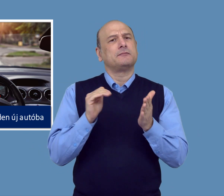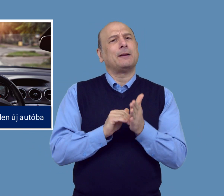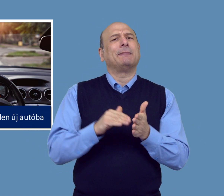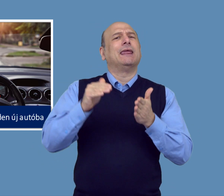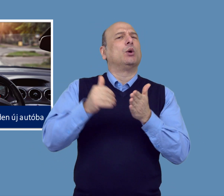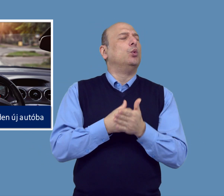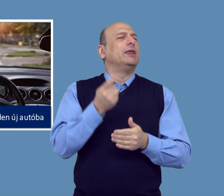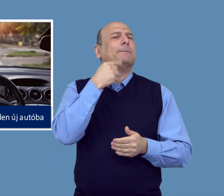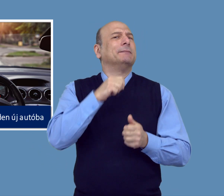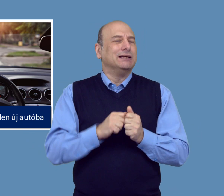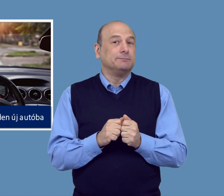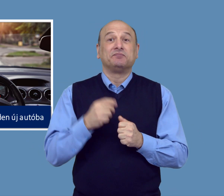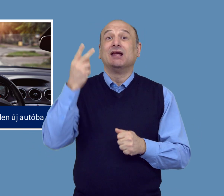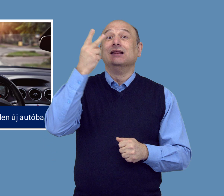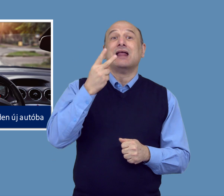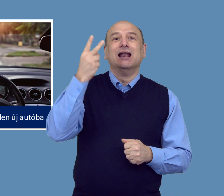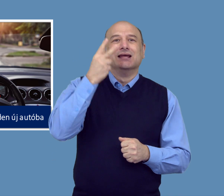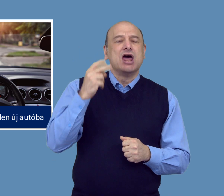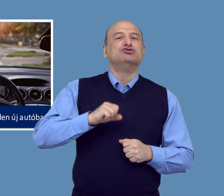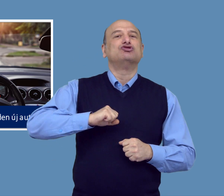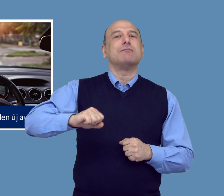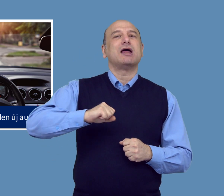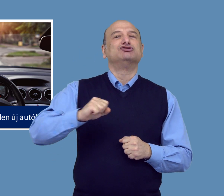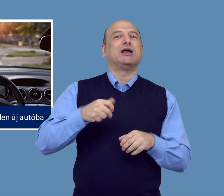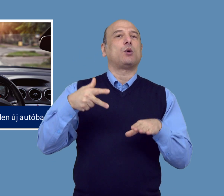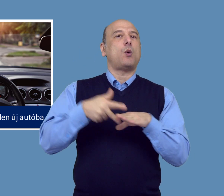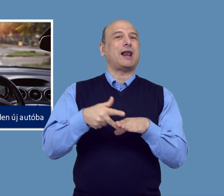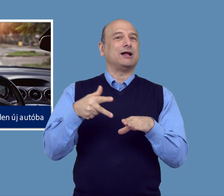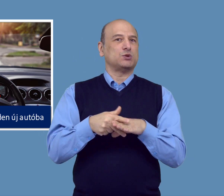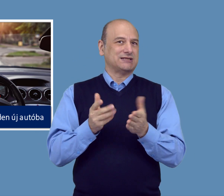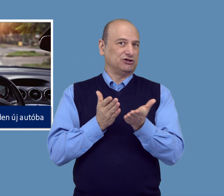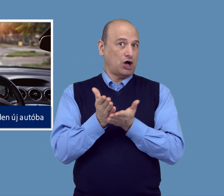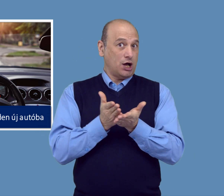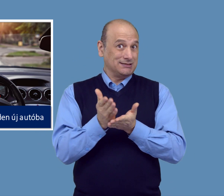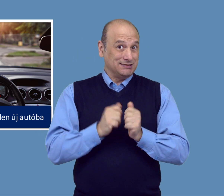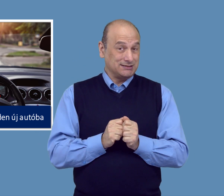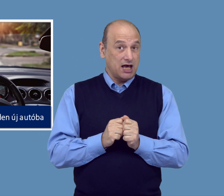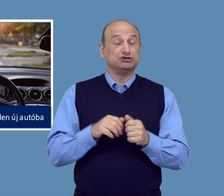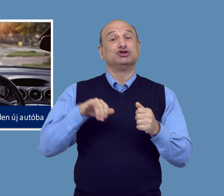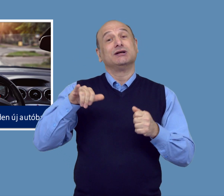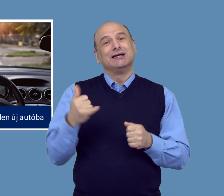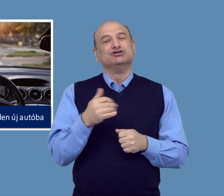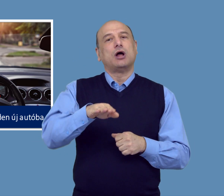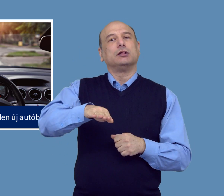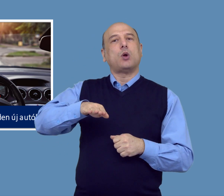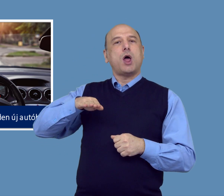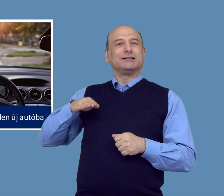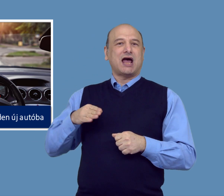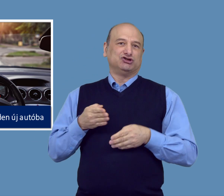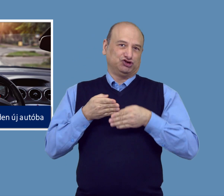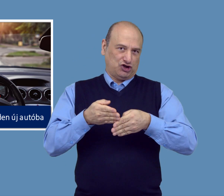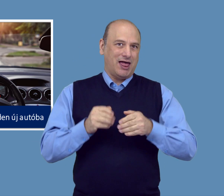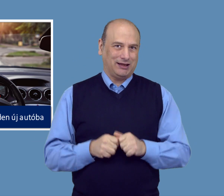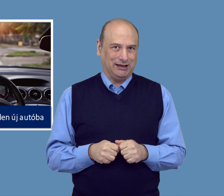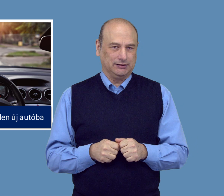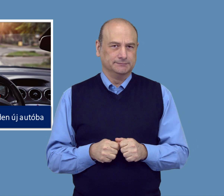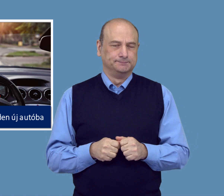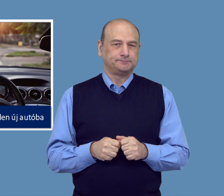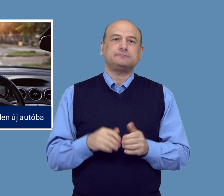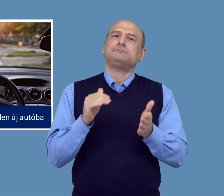Ezenkívül az intelligens sebességkorlátozás-asszisztens, valamint a tolatás segéd.